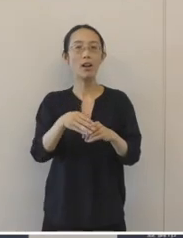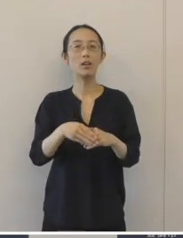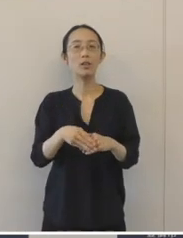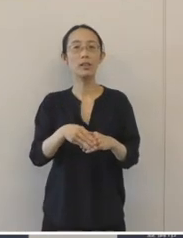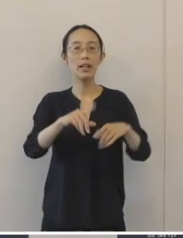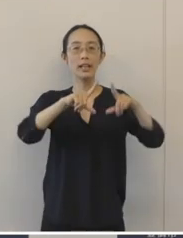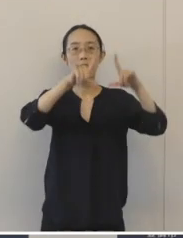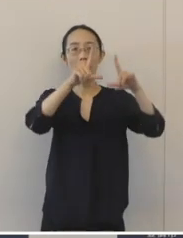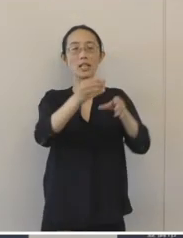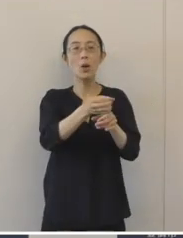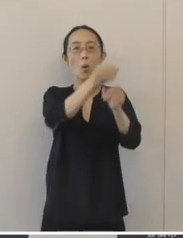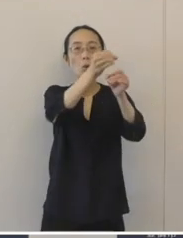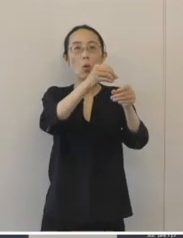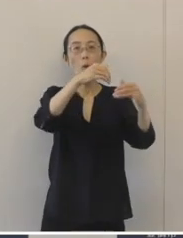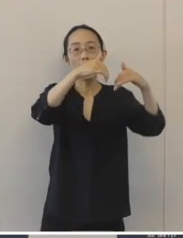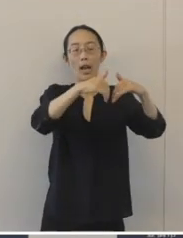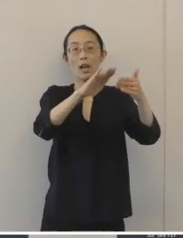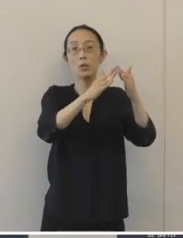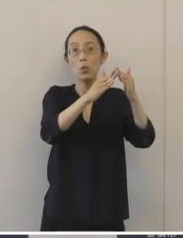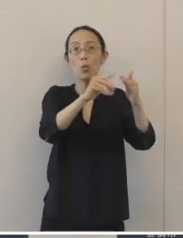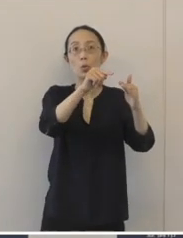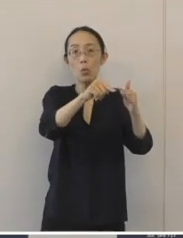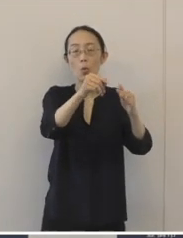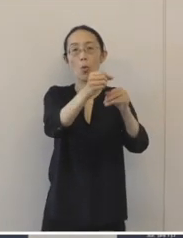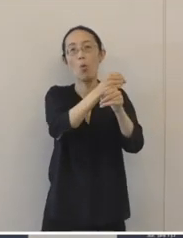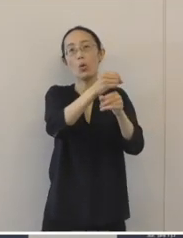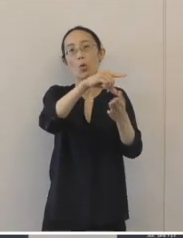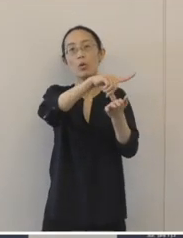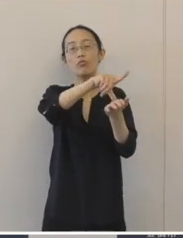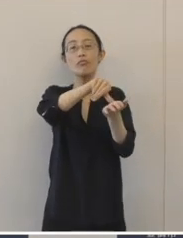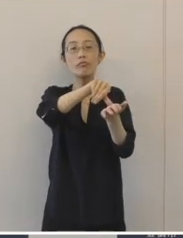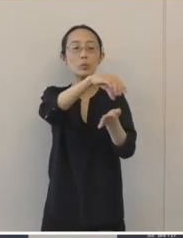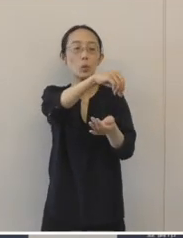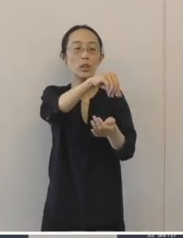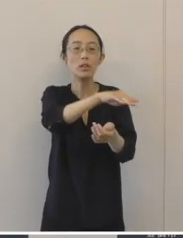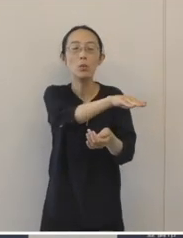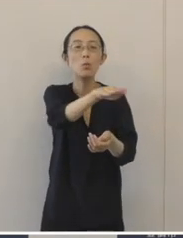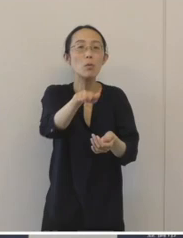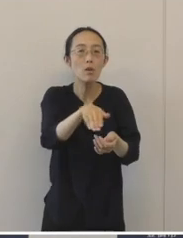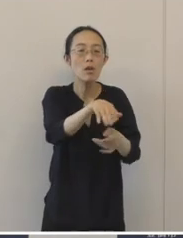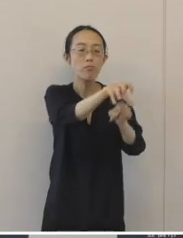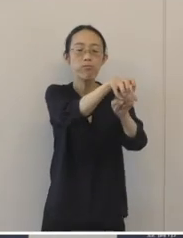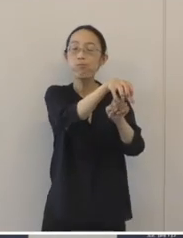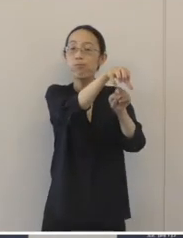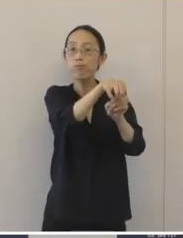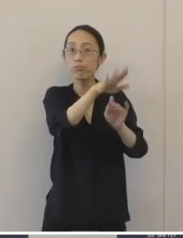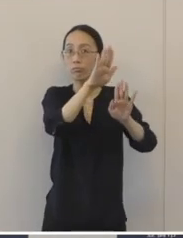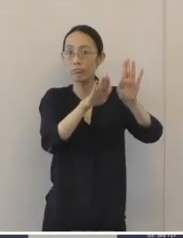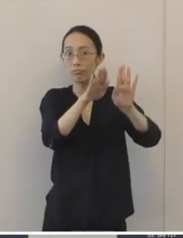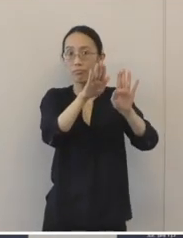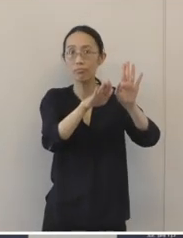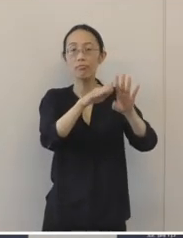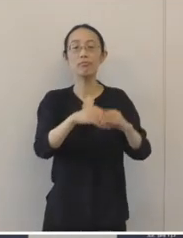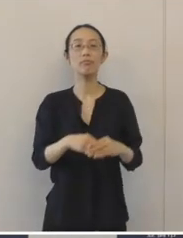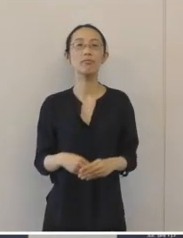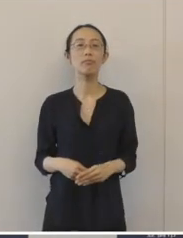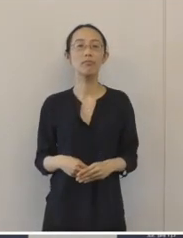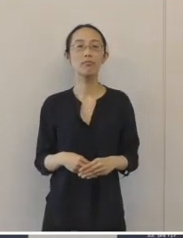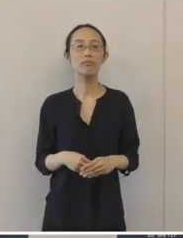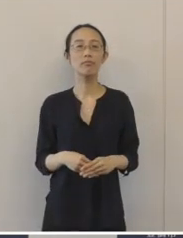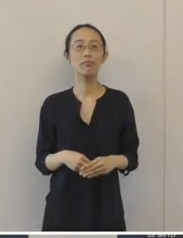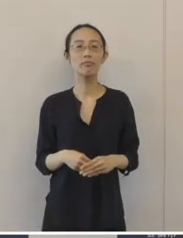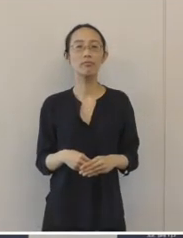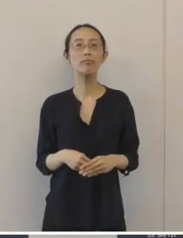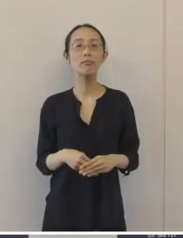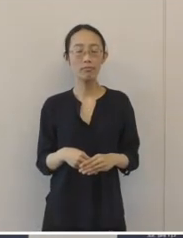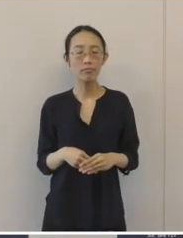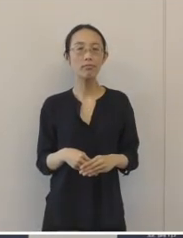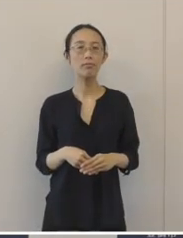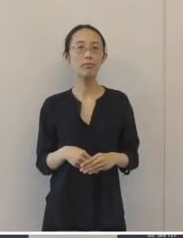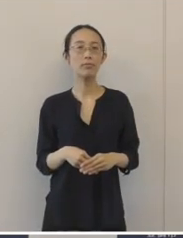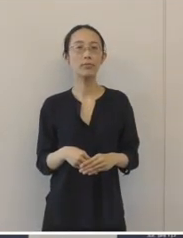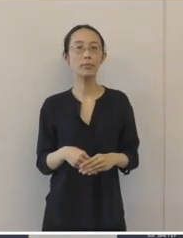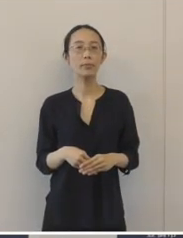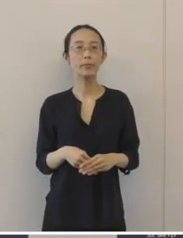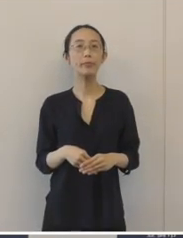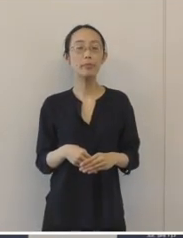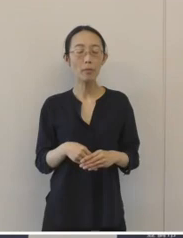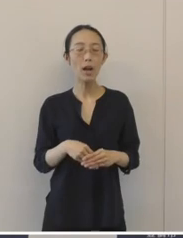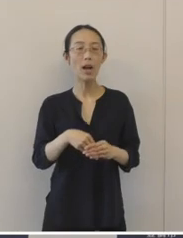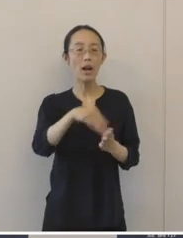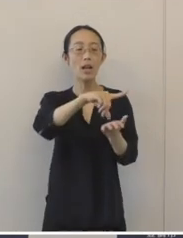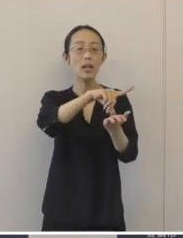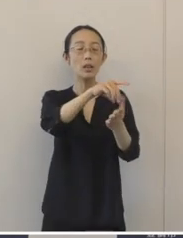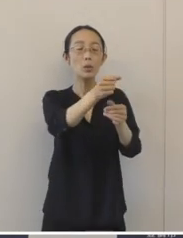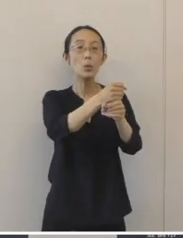東細谷町の工業団地の工業用地造成工事に先立って実施している